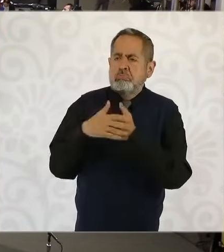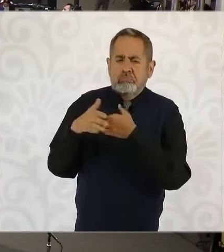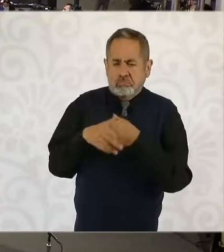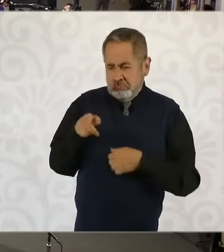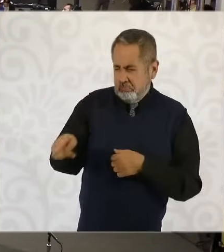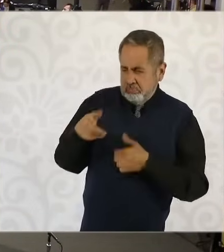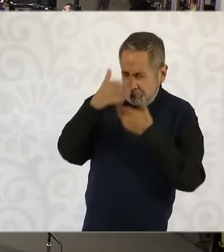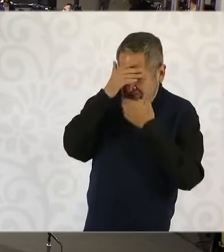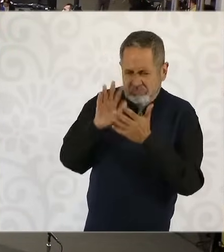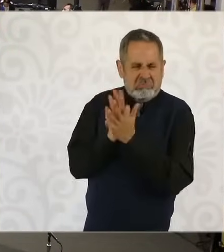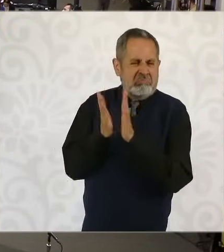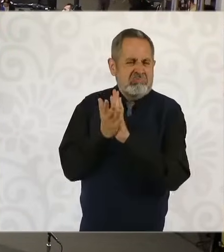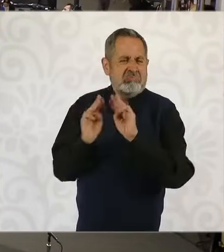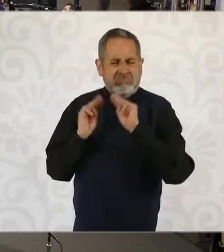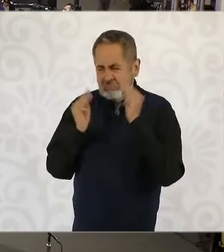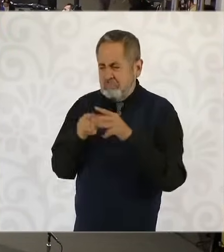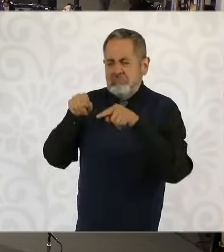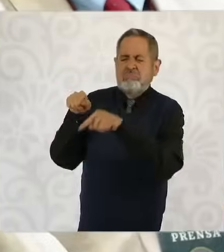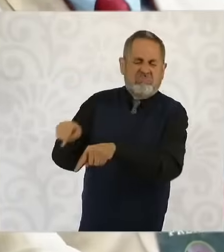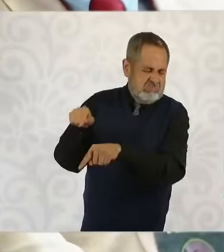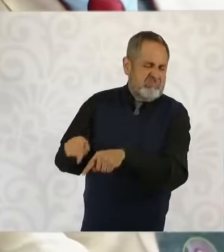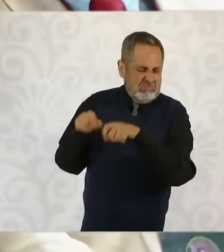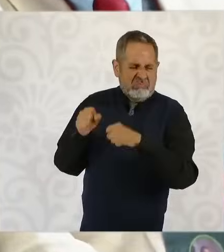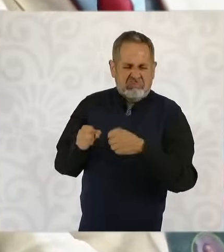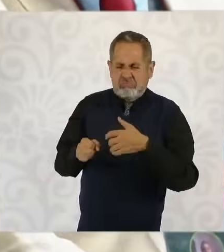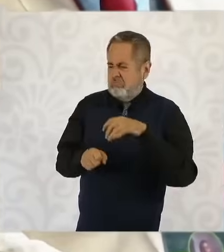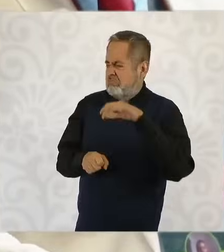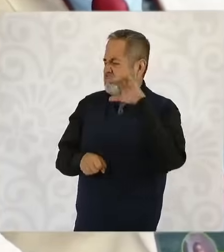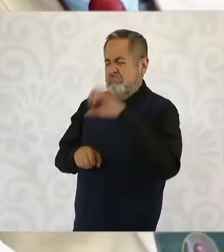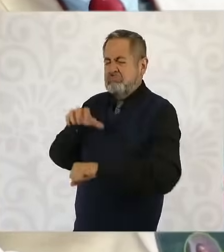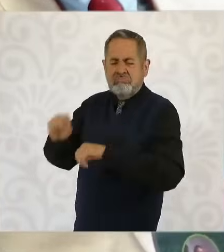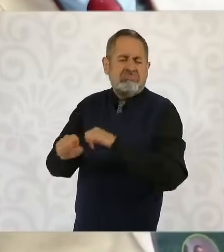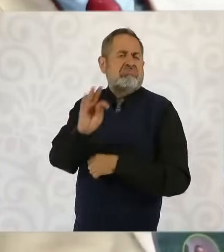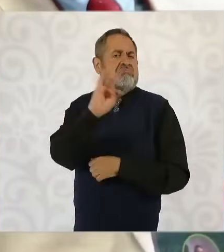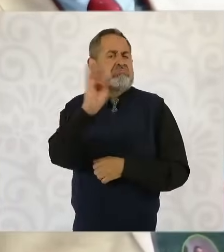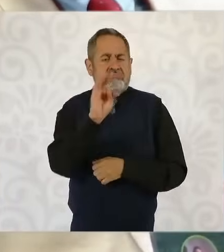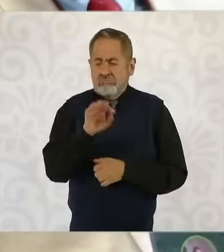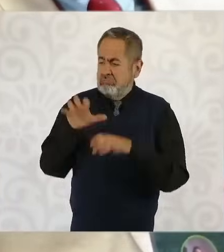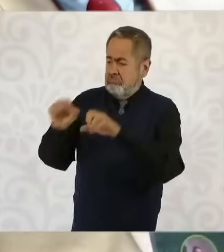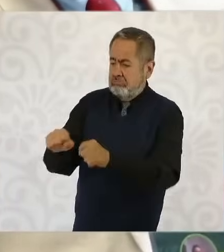de Estados Unidos o de este eh juzgado en caso de que solicitaran su extradición se